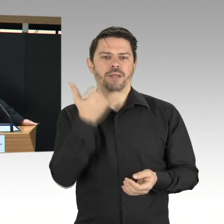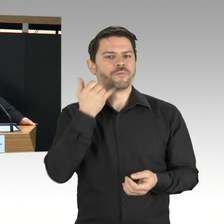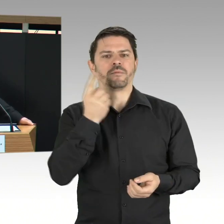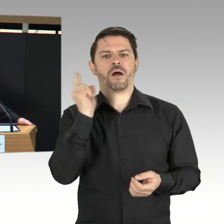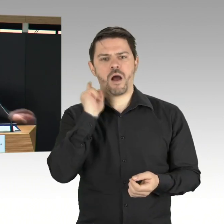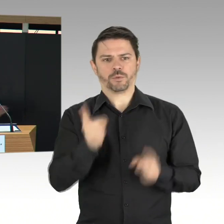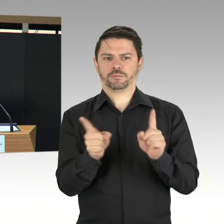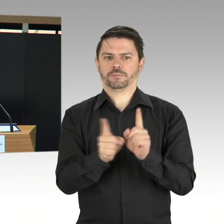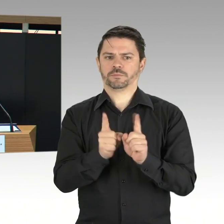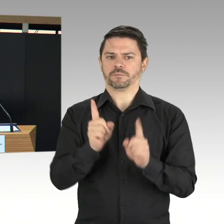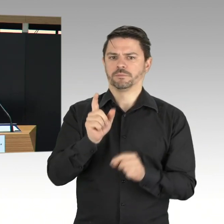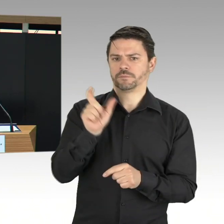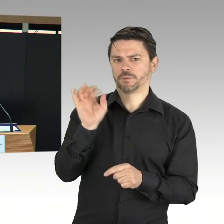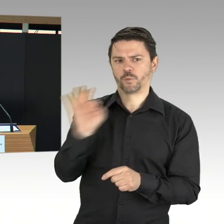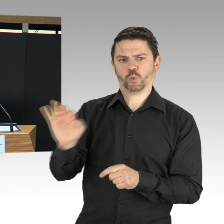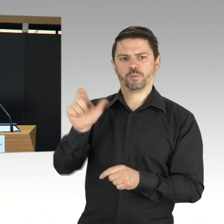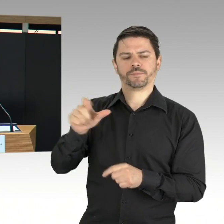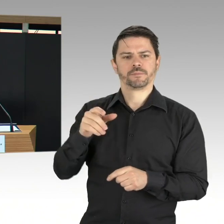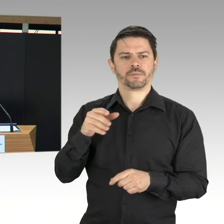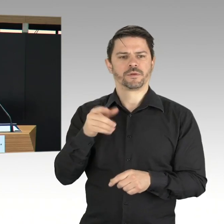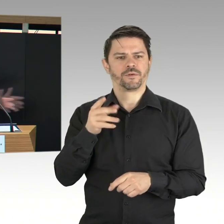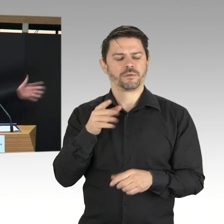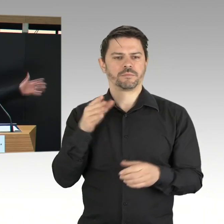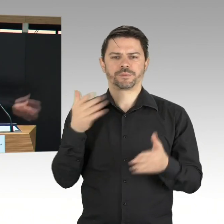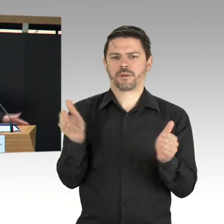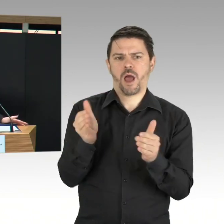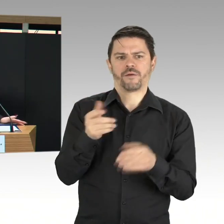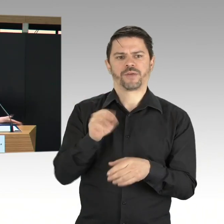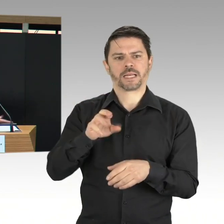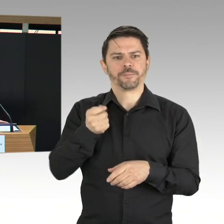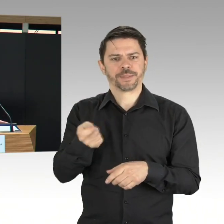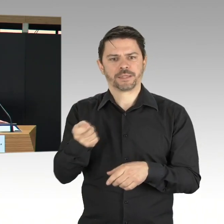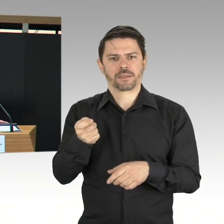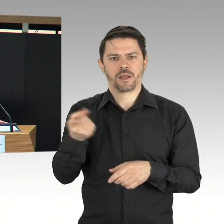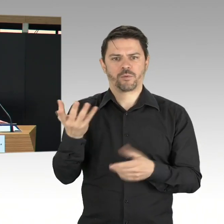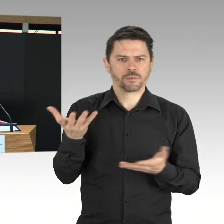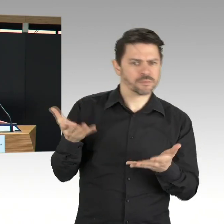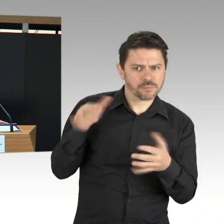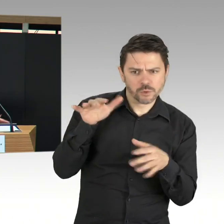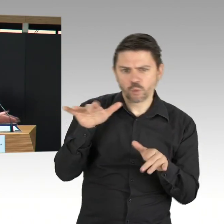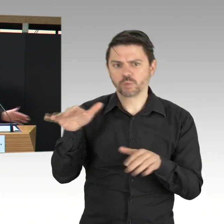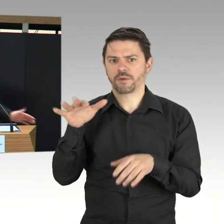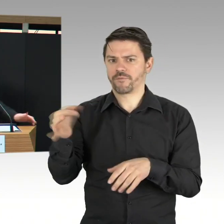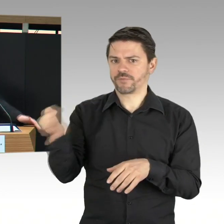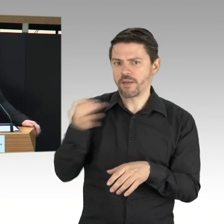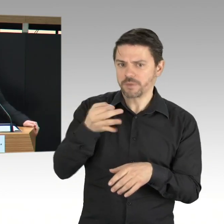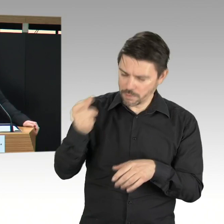Denn mir ist sehr bewusst, es gibt nicht nur Fragen auf Mieterseite, sondern auch auf Vermieterseite,